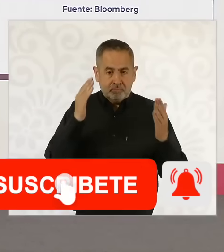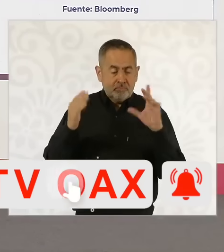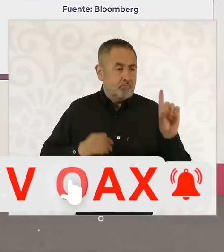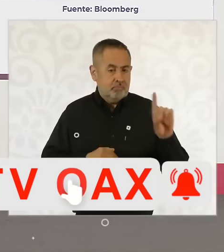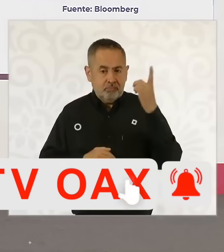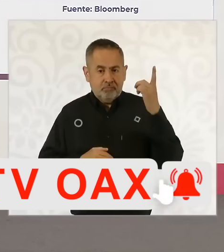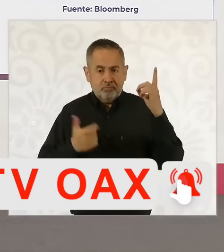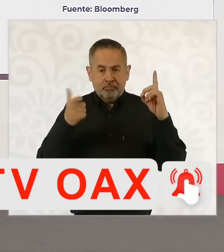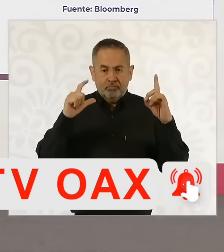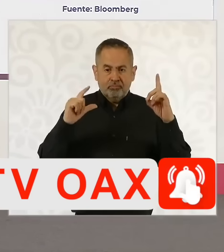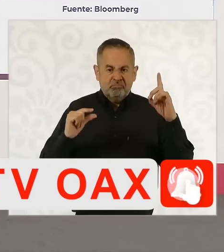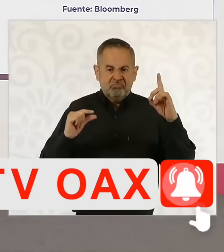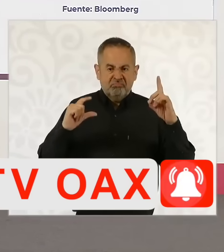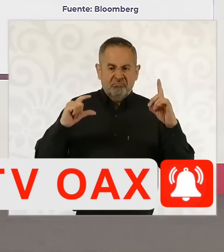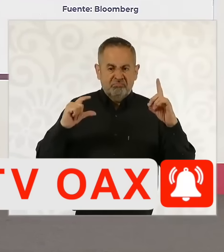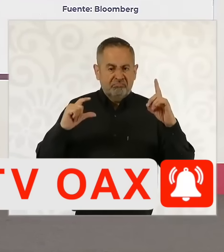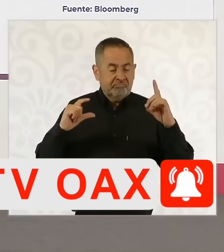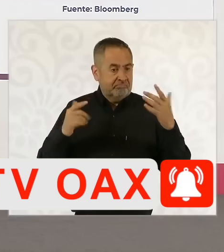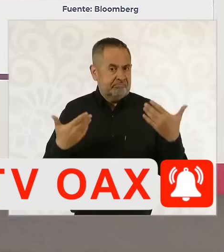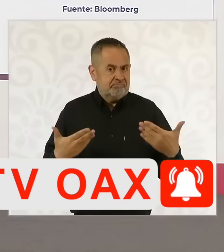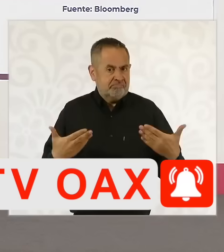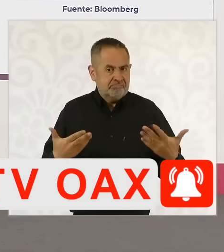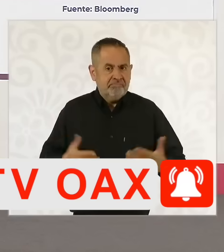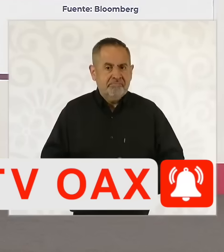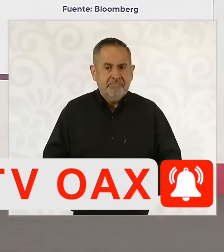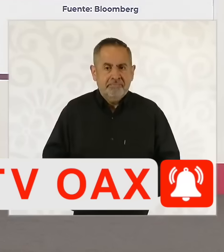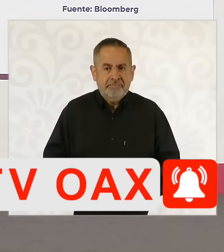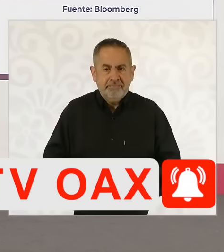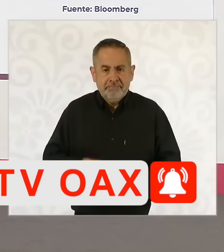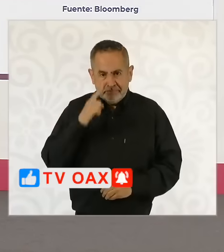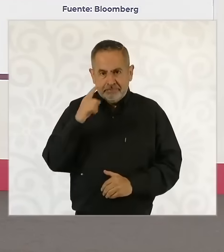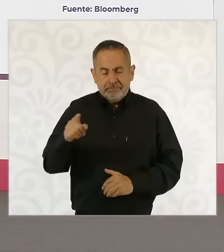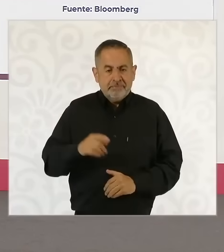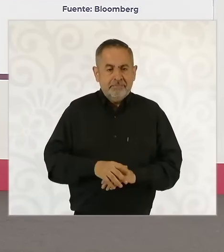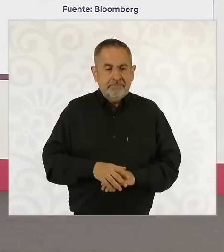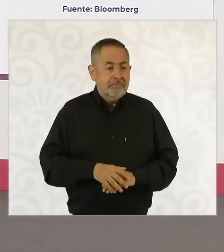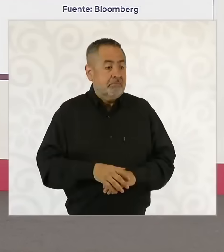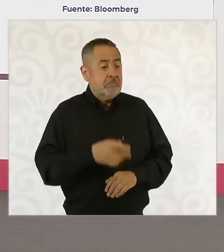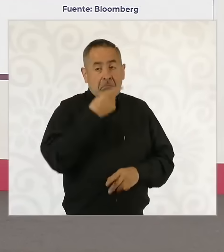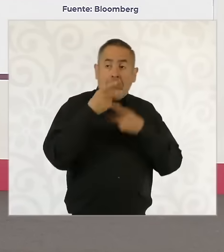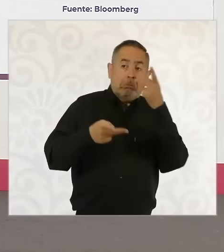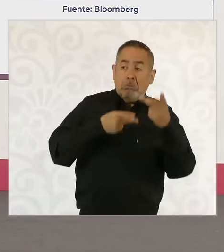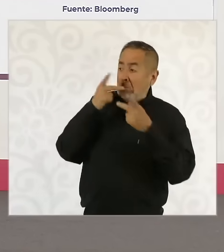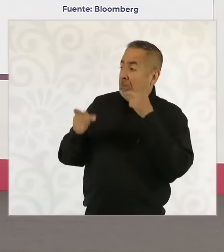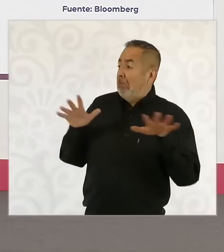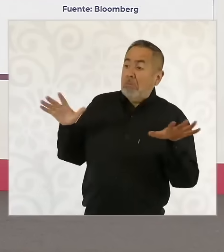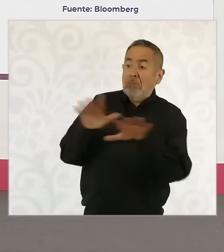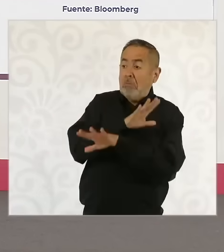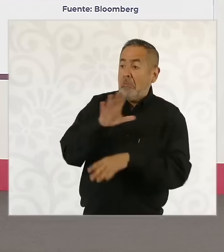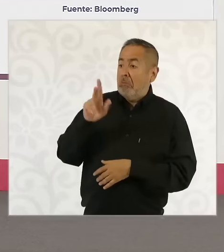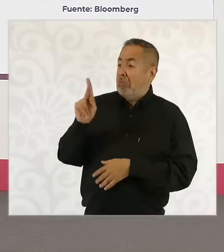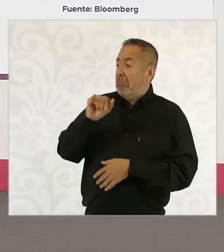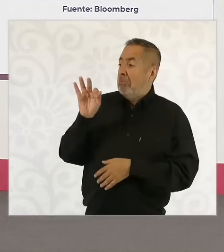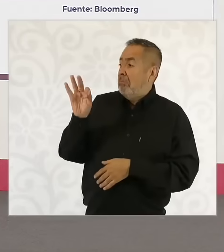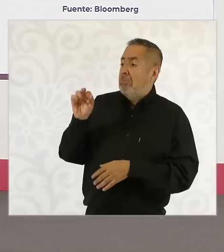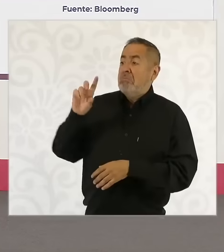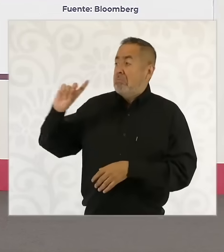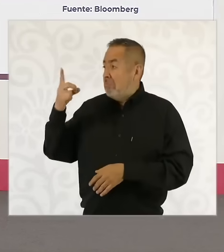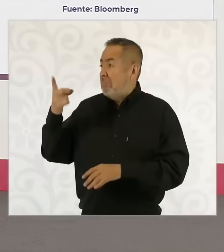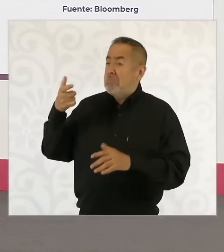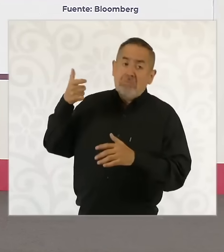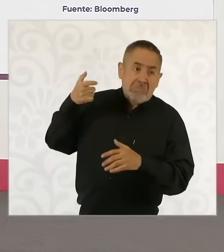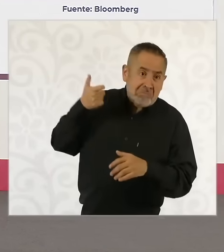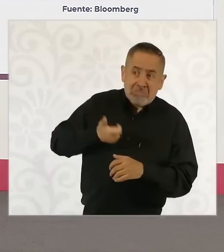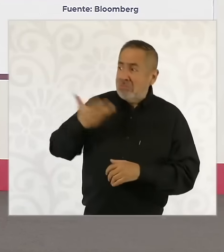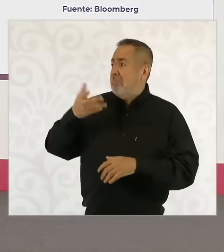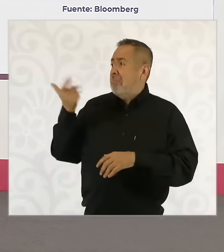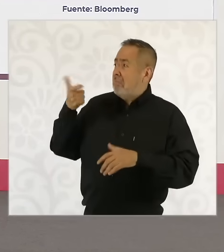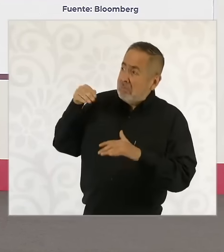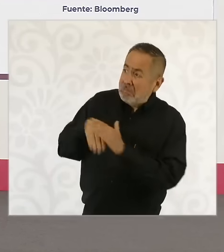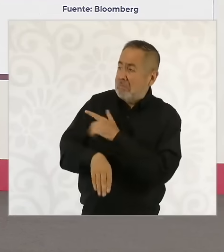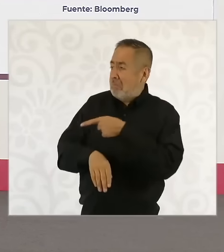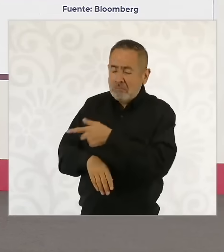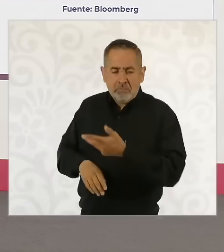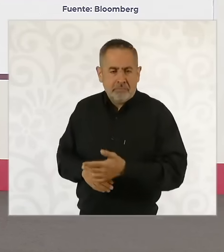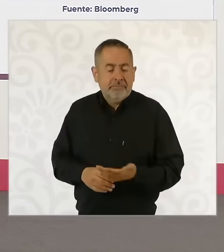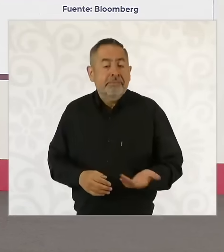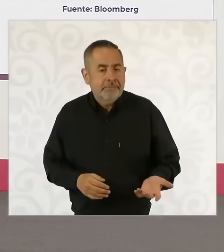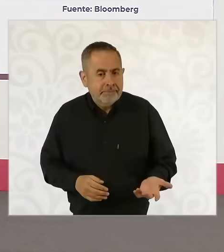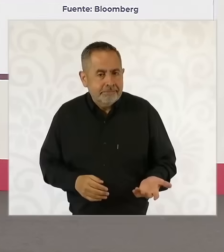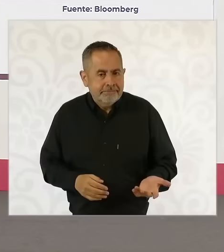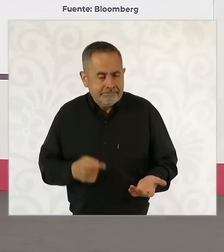amaneció reforma al poder judicial todo lo que traen los comentócratas 1914